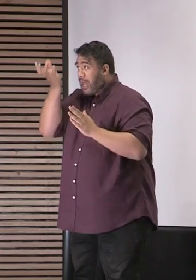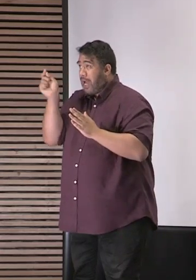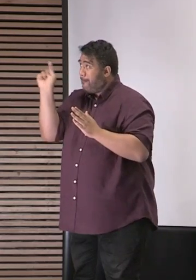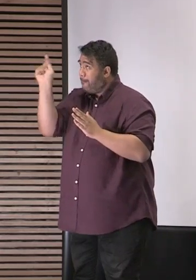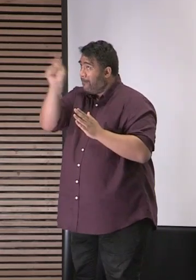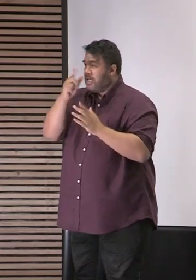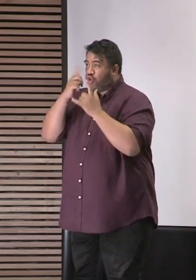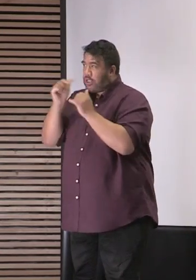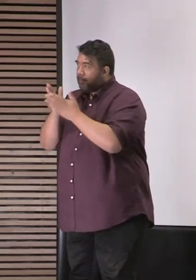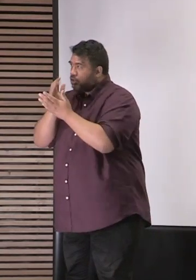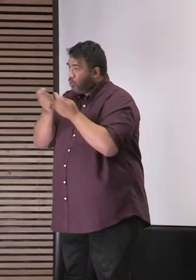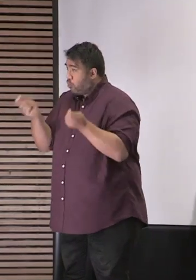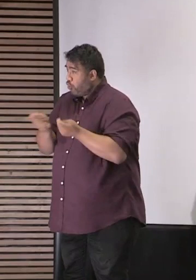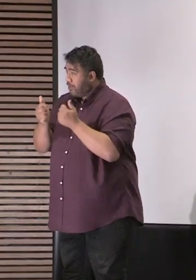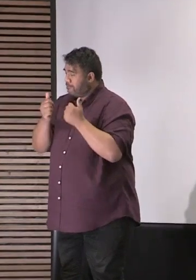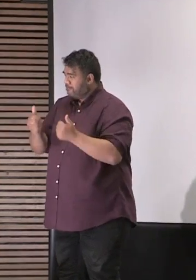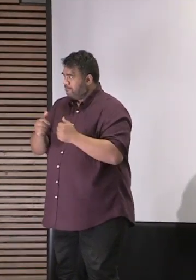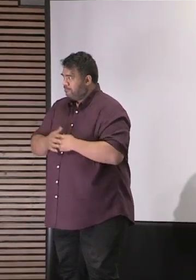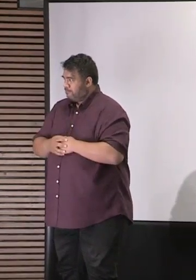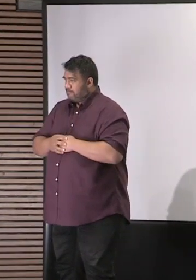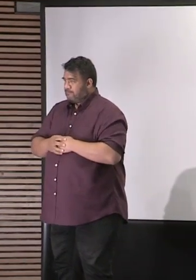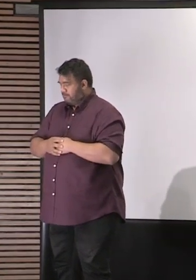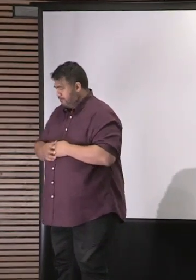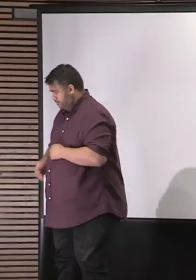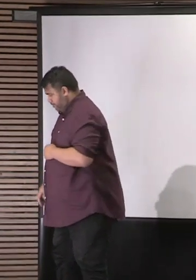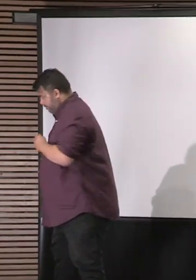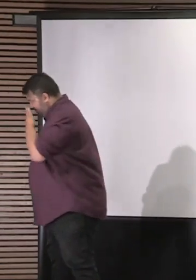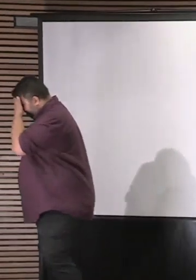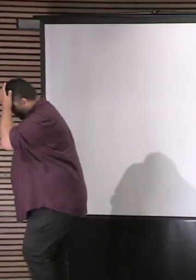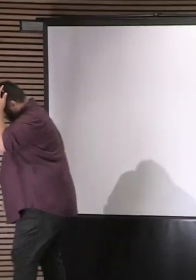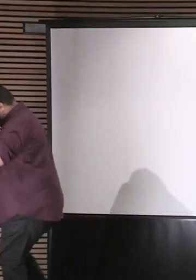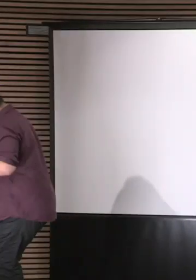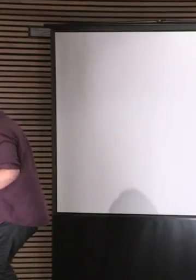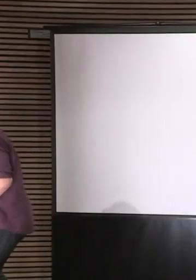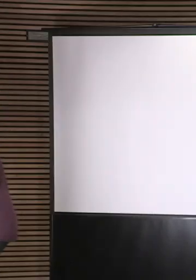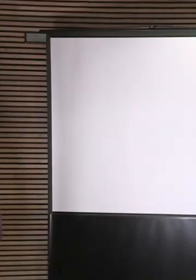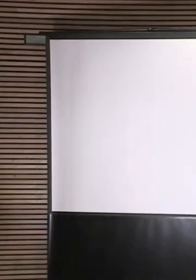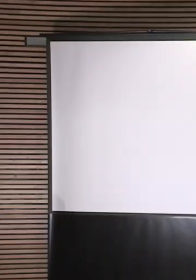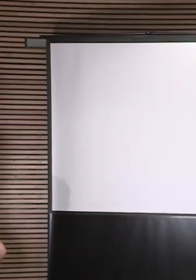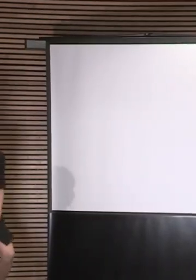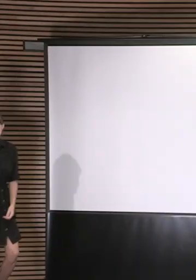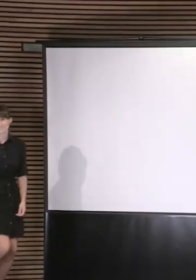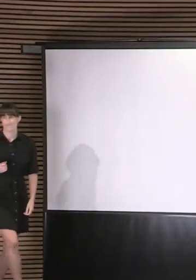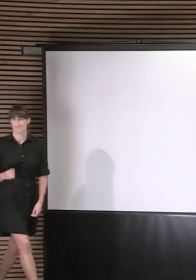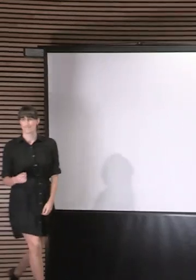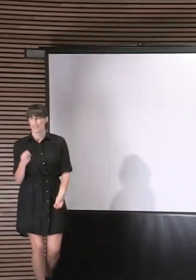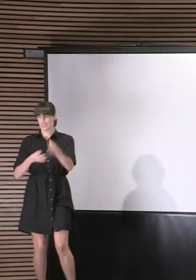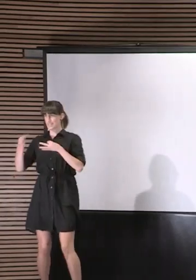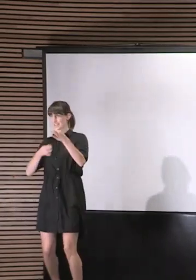con certeza fuera del nivel 4, y el medidas que deberán implementarse en el nivel 3 pa Finalmente, un anuncio de servicio público, el horario de